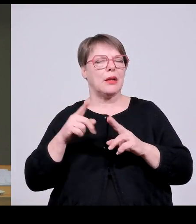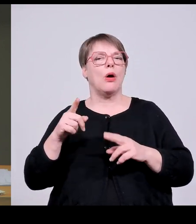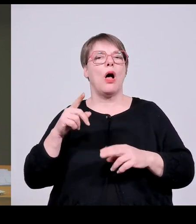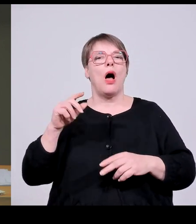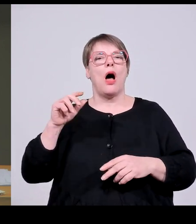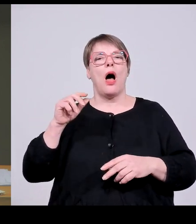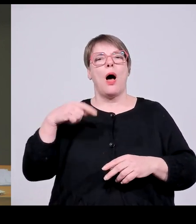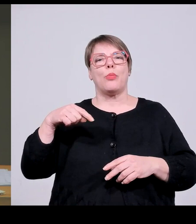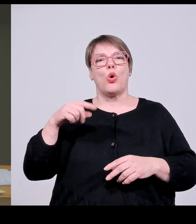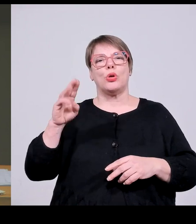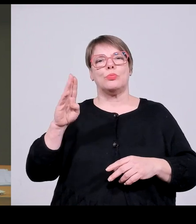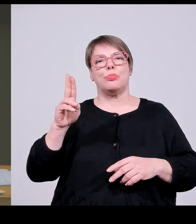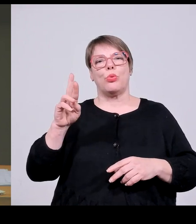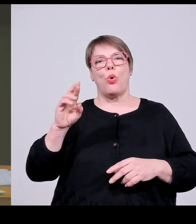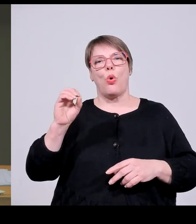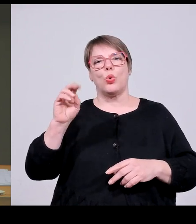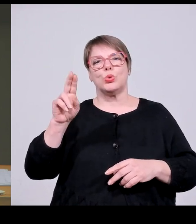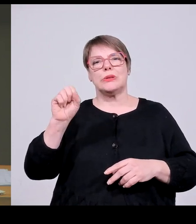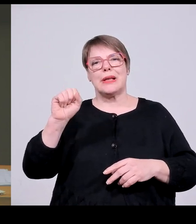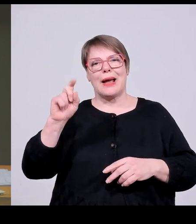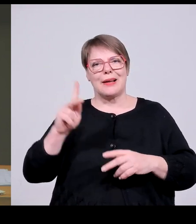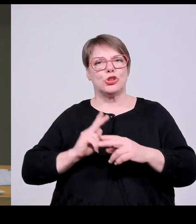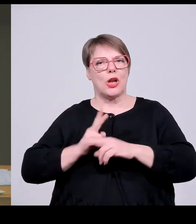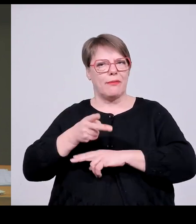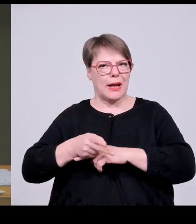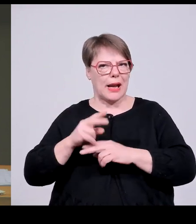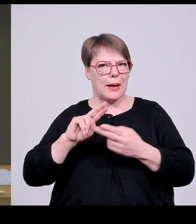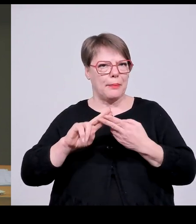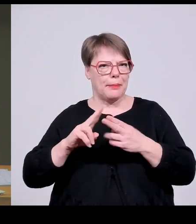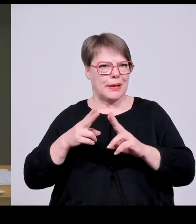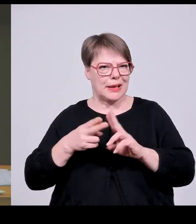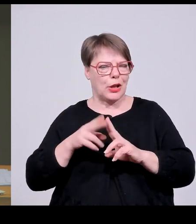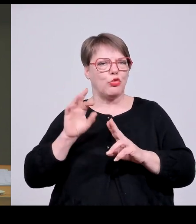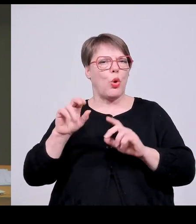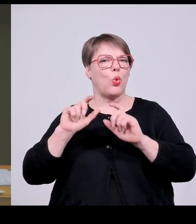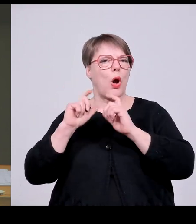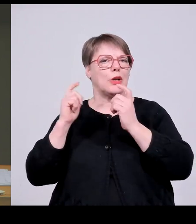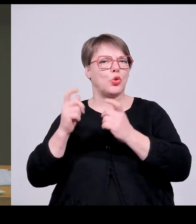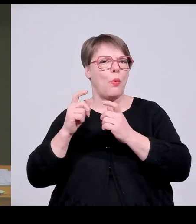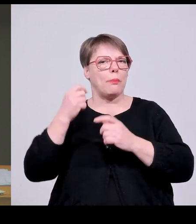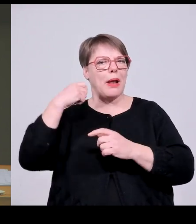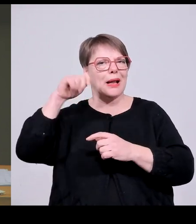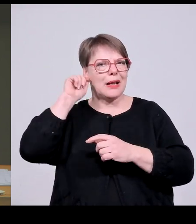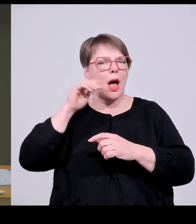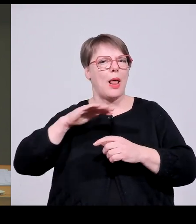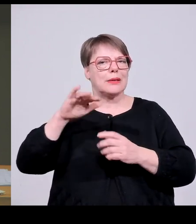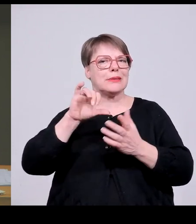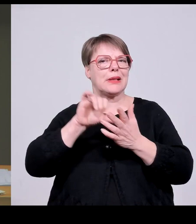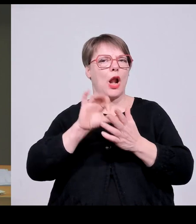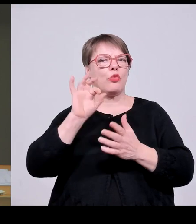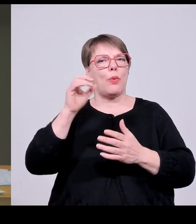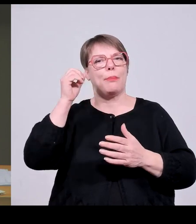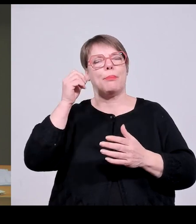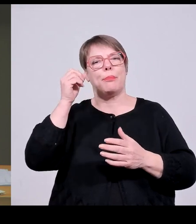Die Frau Abgeordnete Dr. Christian Brinka als Mitglied und für den Untersuchungsausschuss erneut den Abgeordneten Antonin Brousek als stellvertretenden Vorsitzenden.